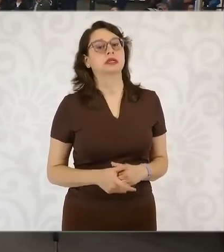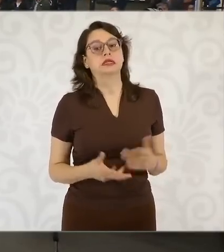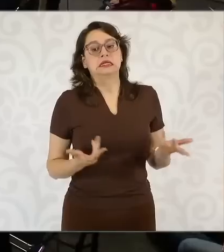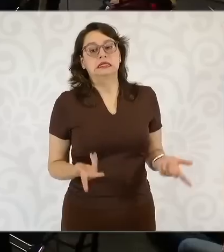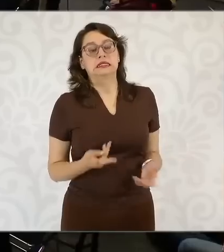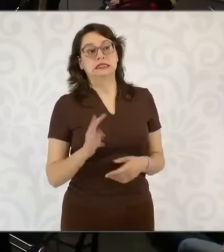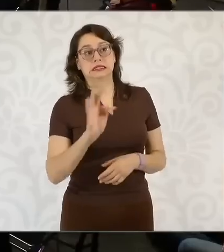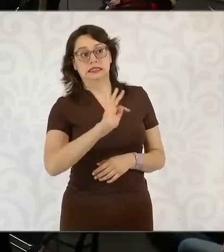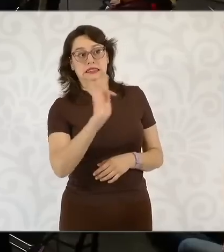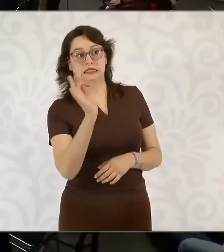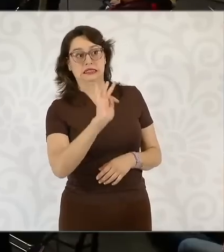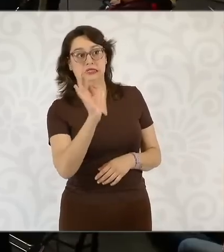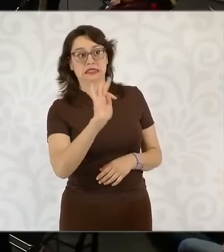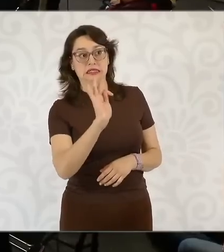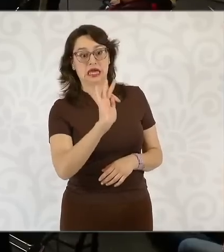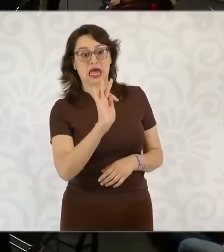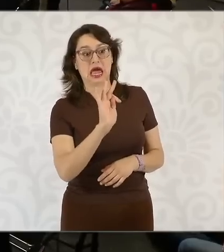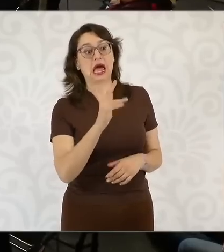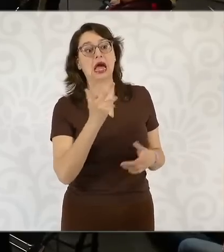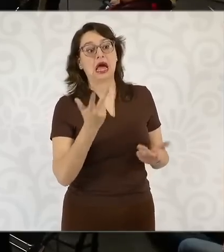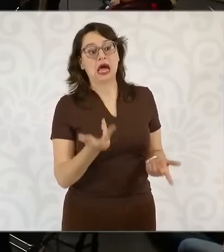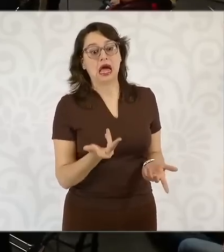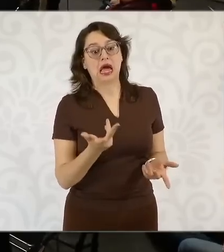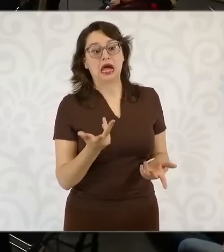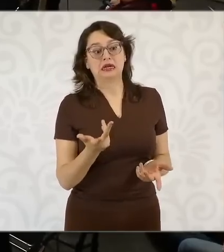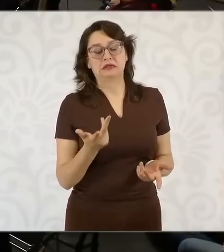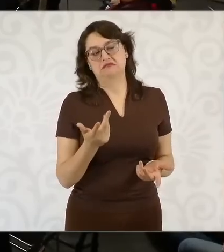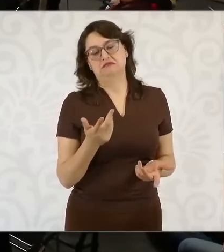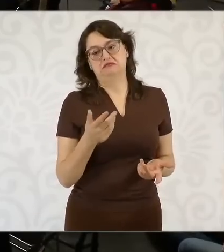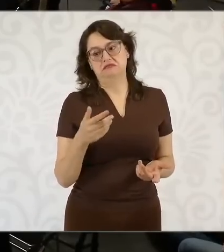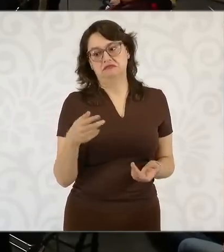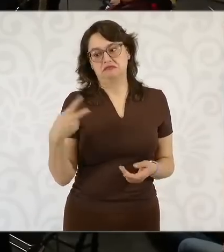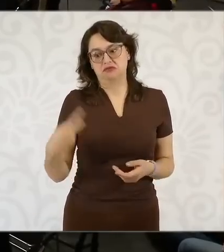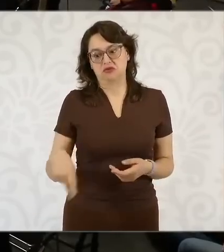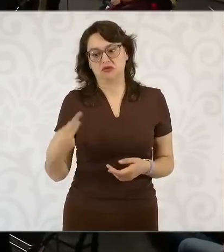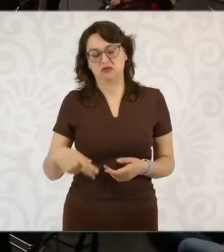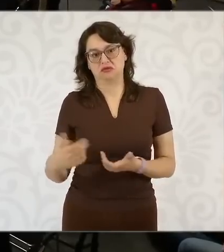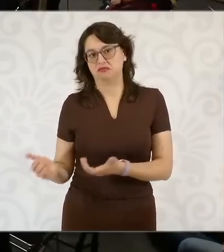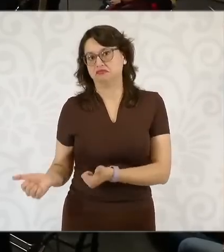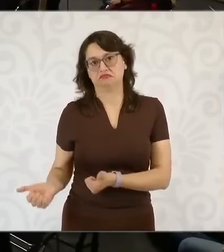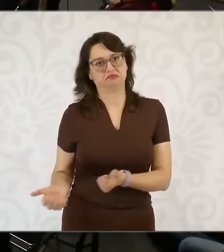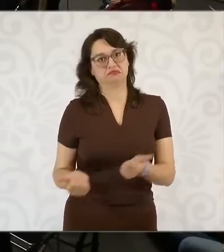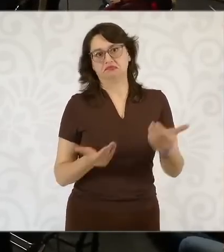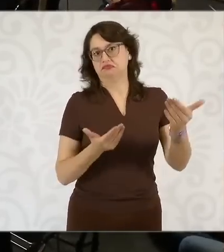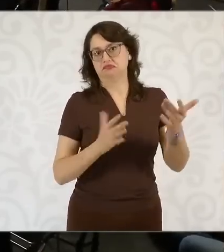productos mexicanos habría apoyo para productores de aguacate pues otros prodctos el apoyo tiene